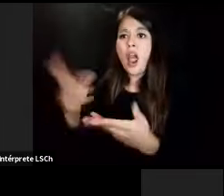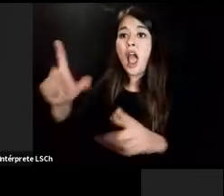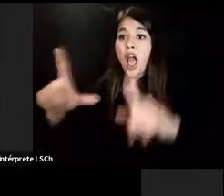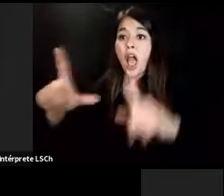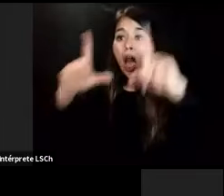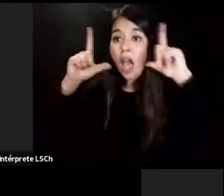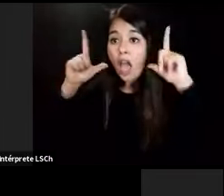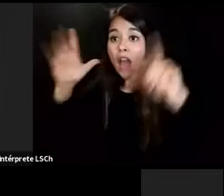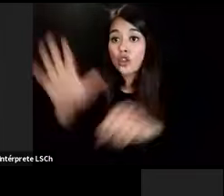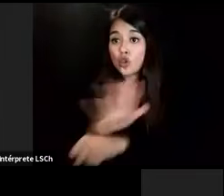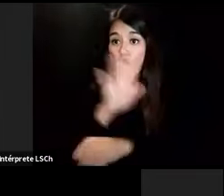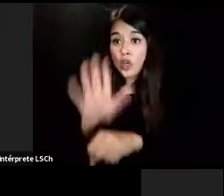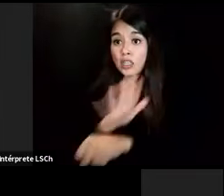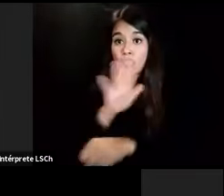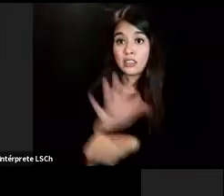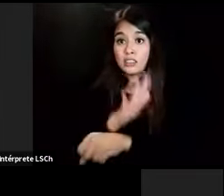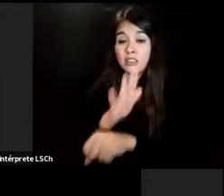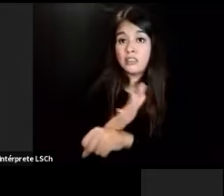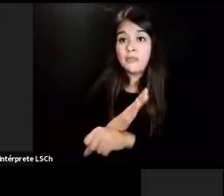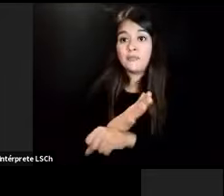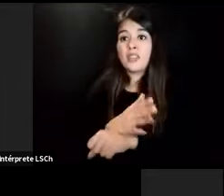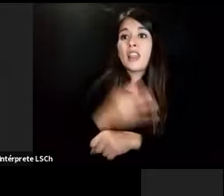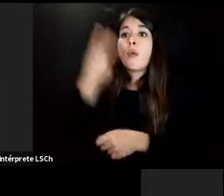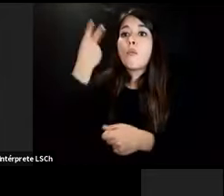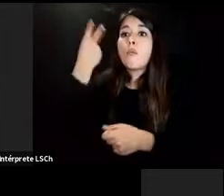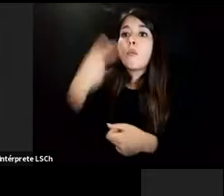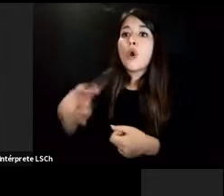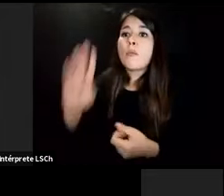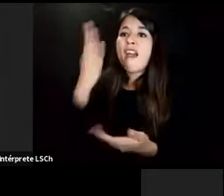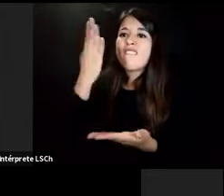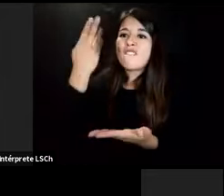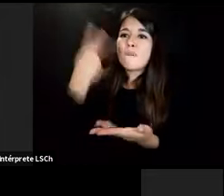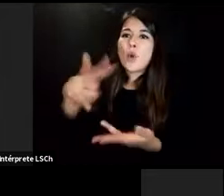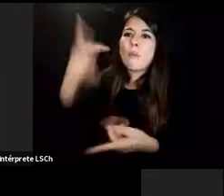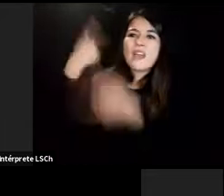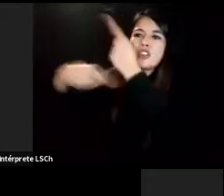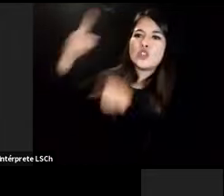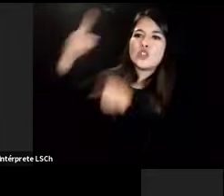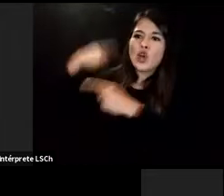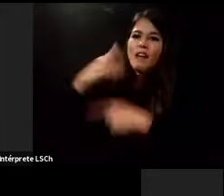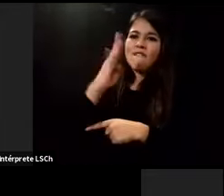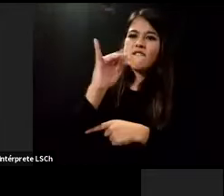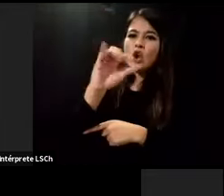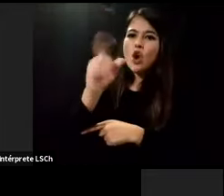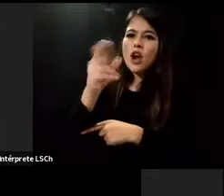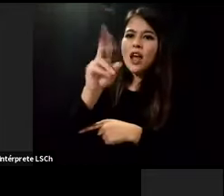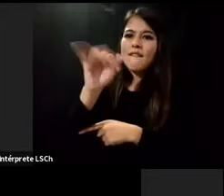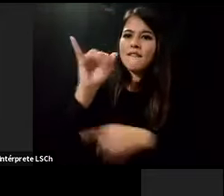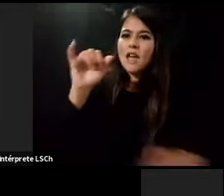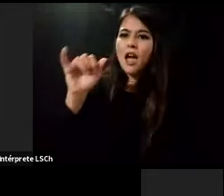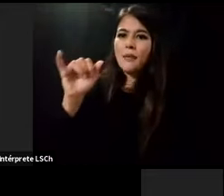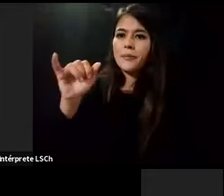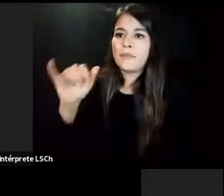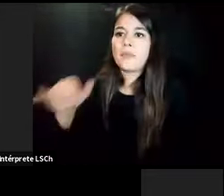versiones de sus autobiografías, por ejemplo. los audiolibros en general uno puede acceder a versiones leídas por